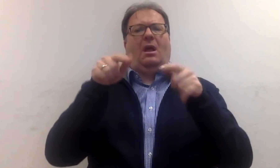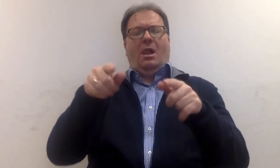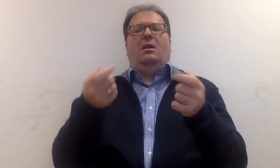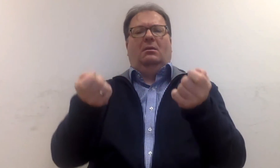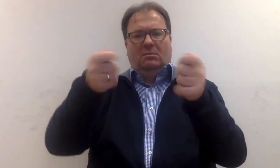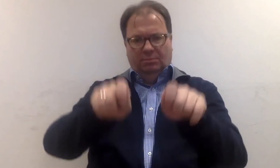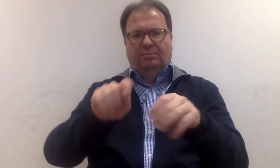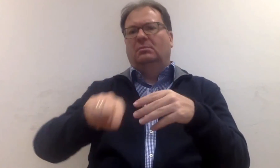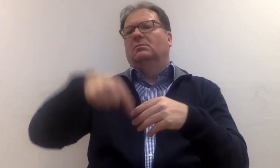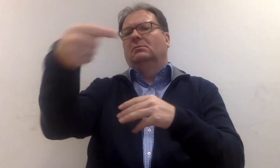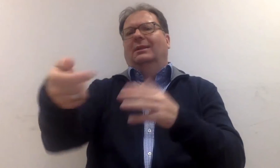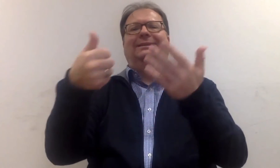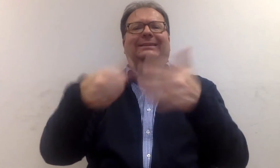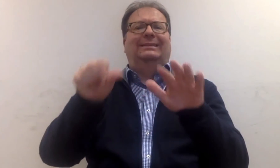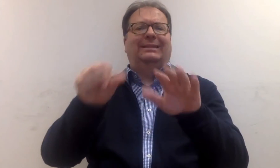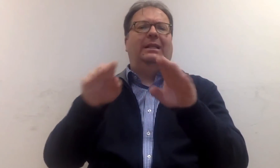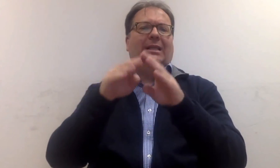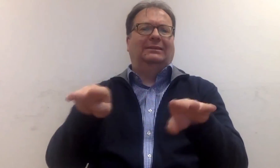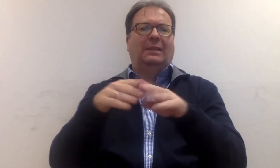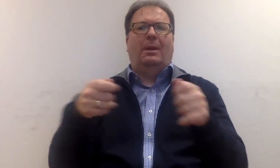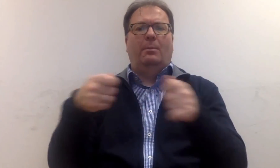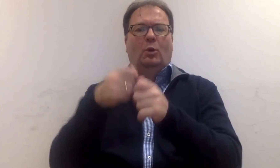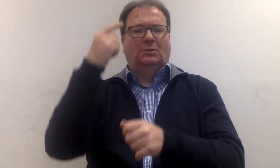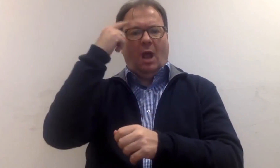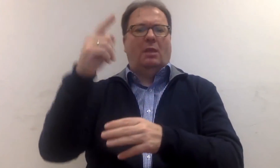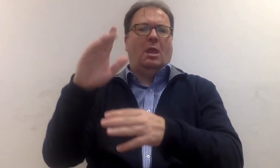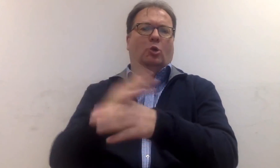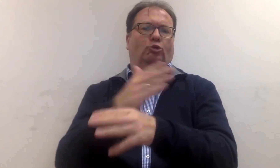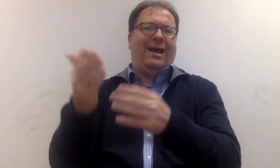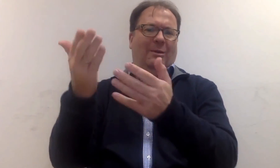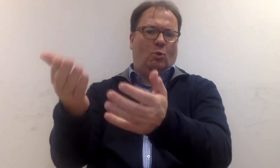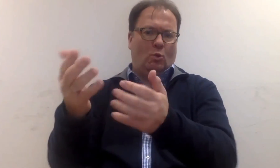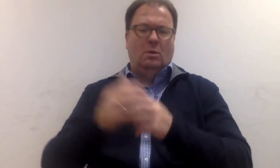Nach dem Beschluss des Bundestages... ... muss der Bundesrat am 16.12. darüber entscheiden.